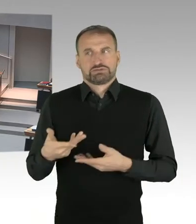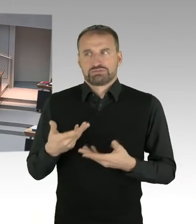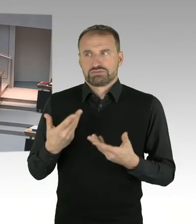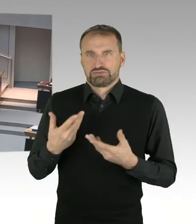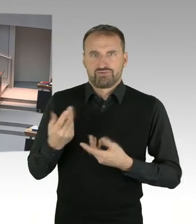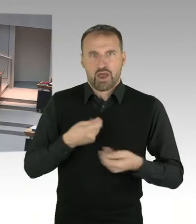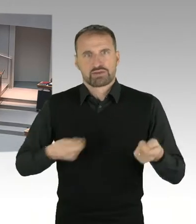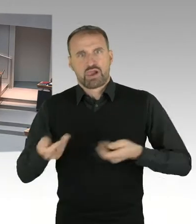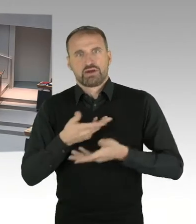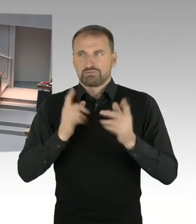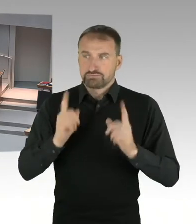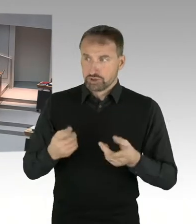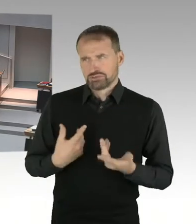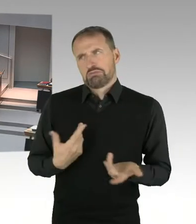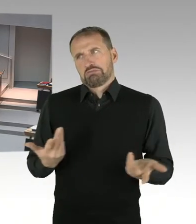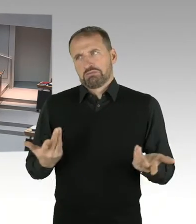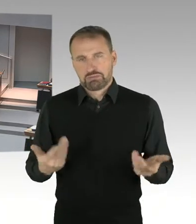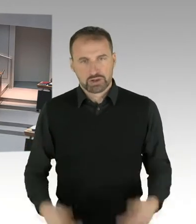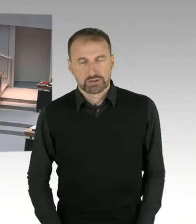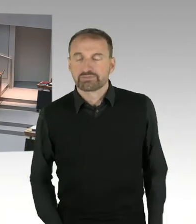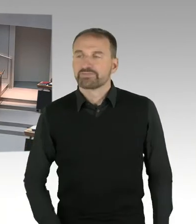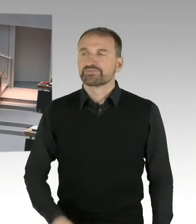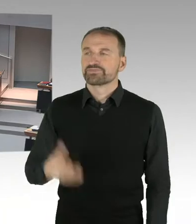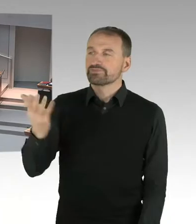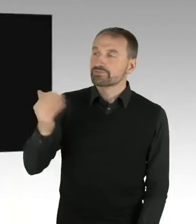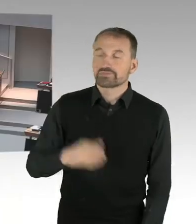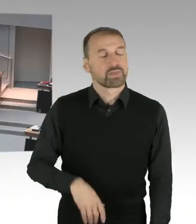Frau Staatssekretärin Smentek war Jurymitglied in einem Komplex,